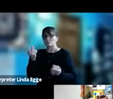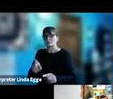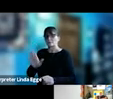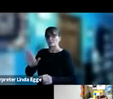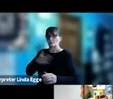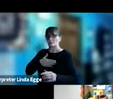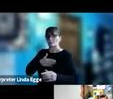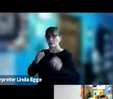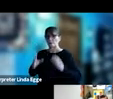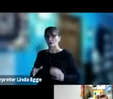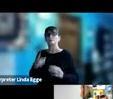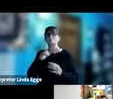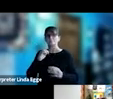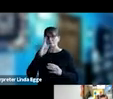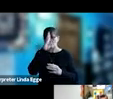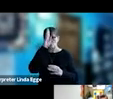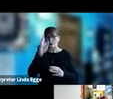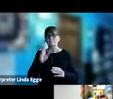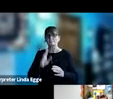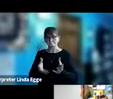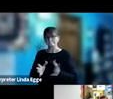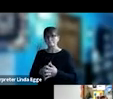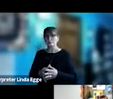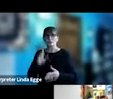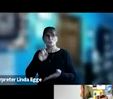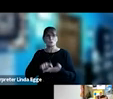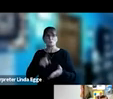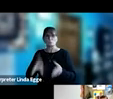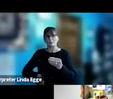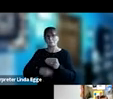Muy creativo e innovador. Aquí pueden ver que tenemos recursos adicionales.